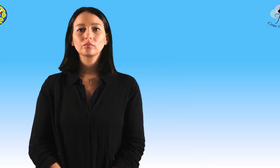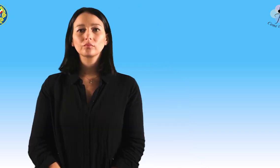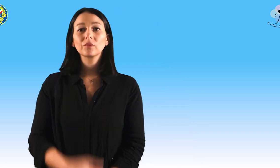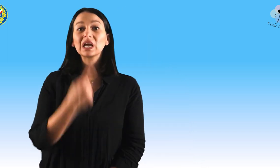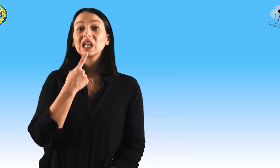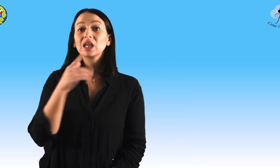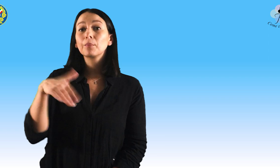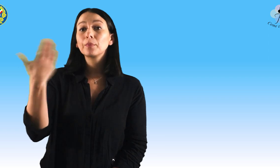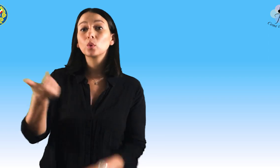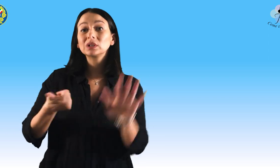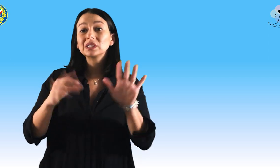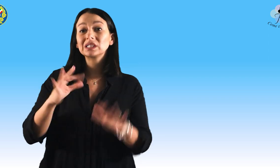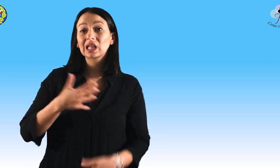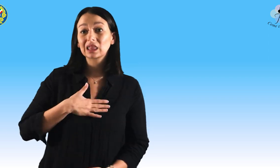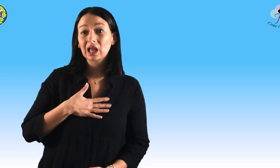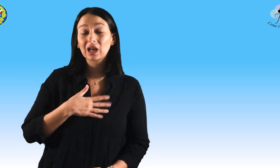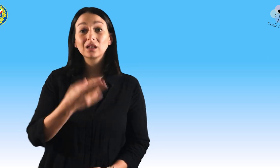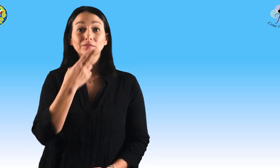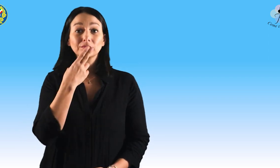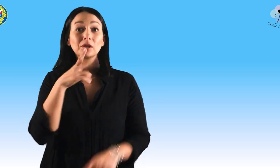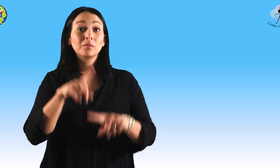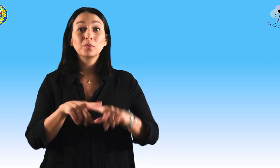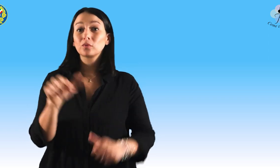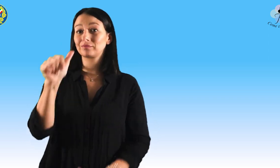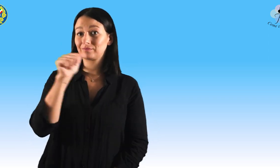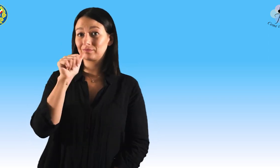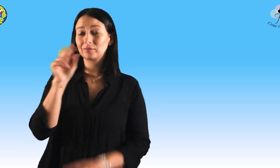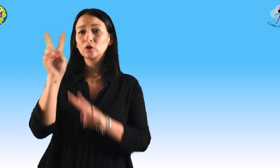Per i soggetti fumatori e bevitori al di sopra dei 60 anni